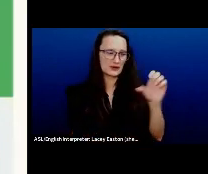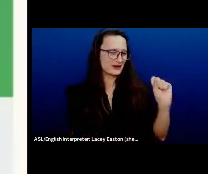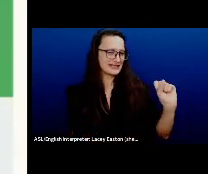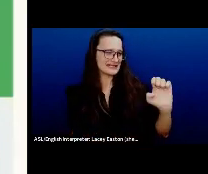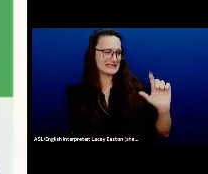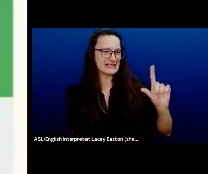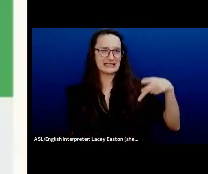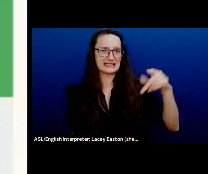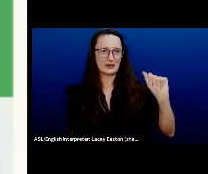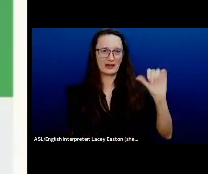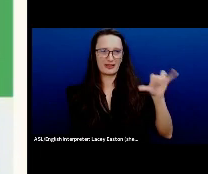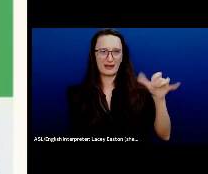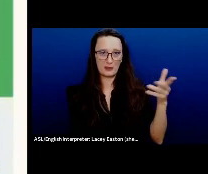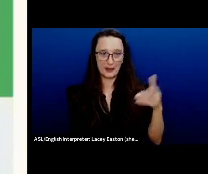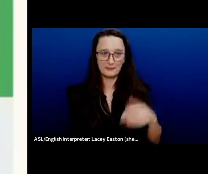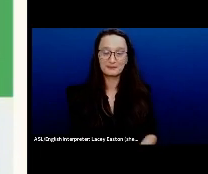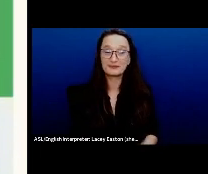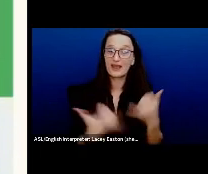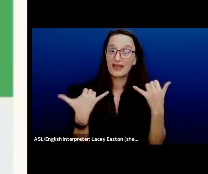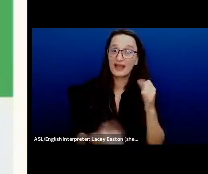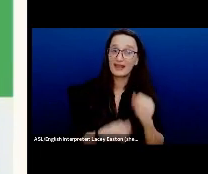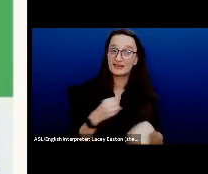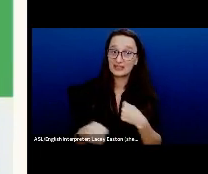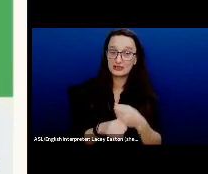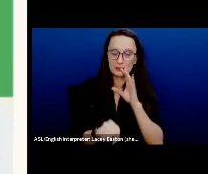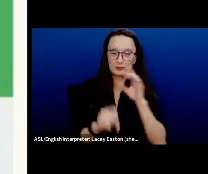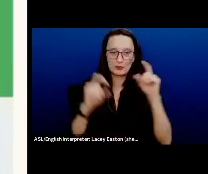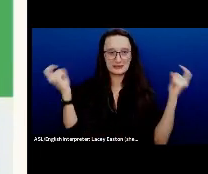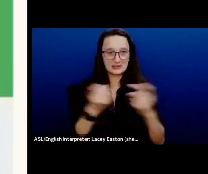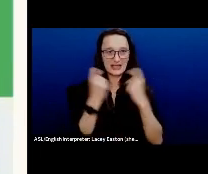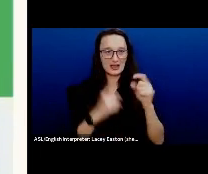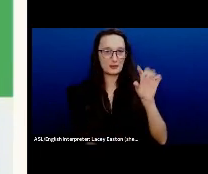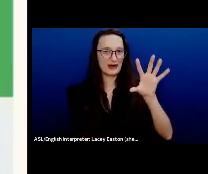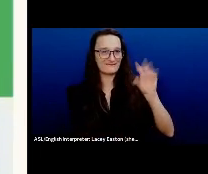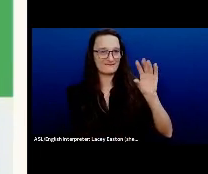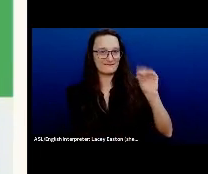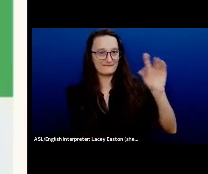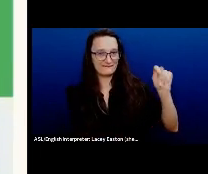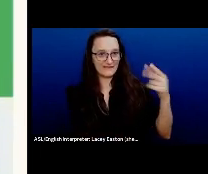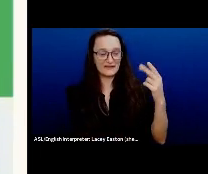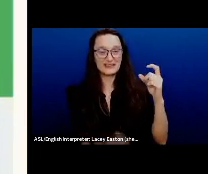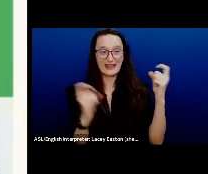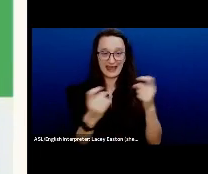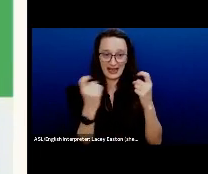vamos a celebrar el 50 aniversario de la ley de educación para personas con discapacidades,